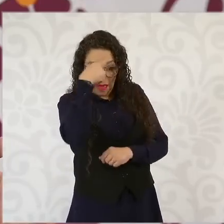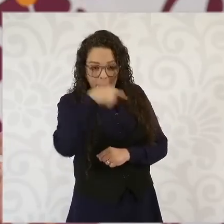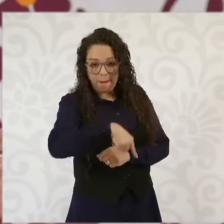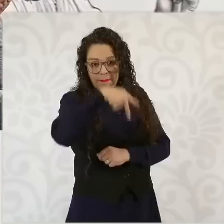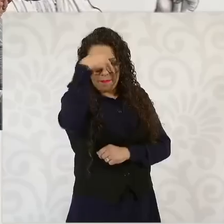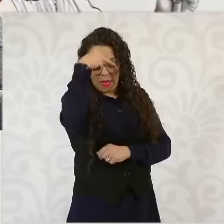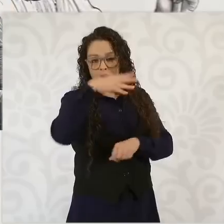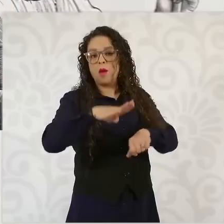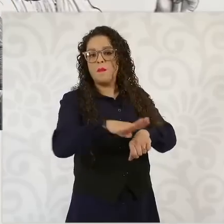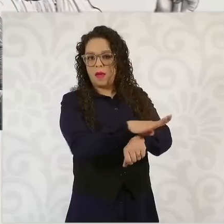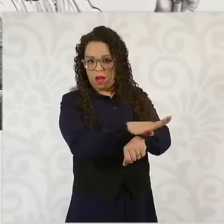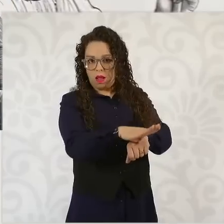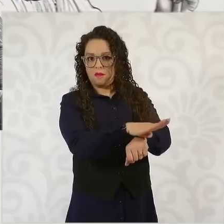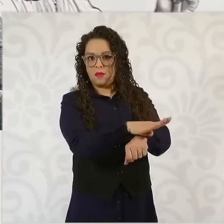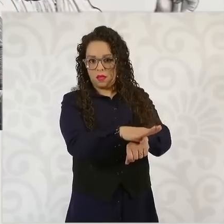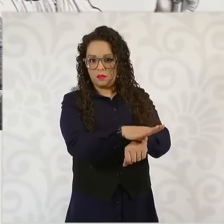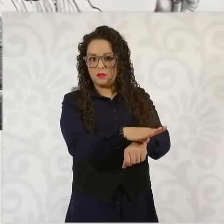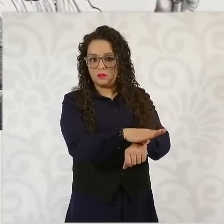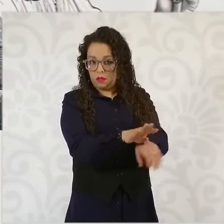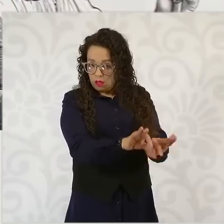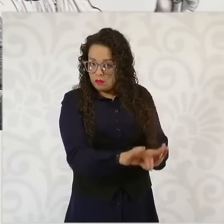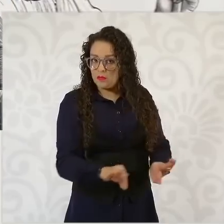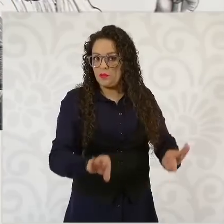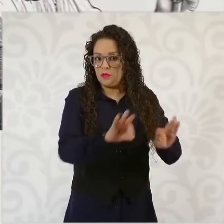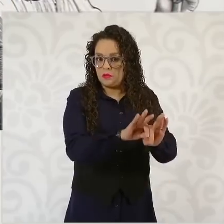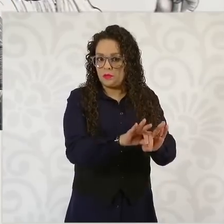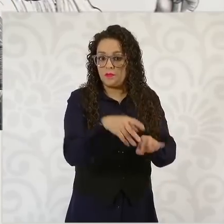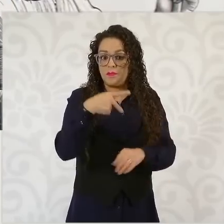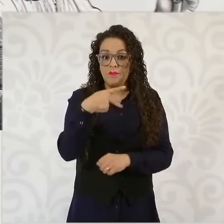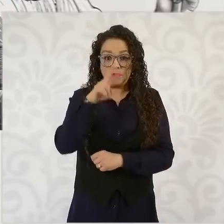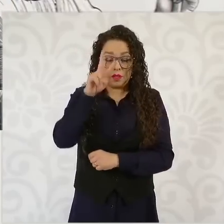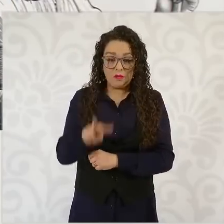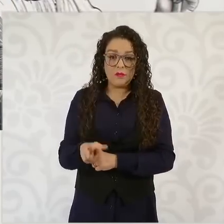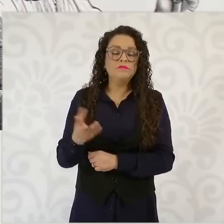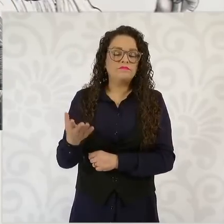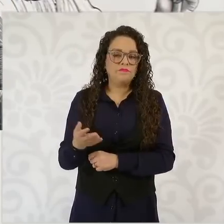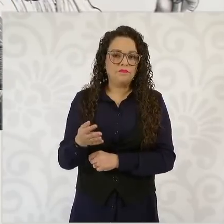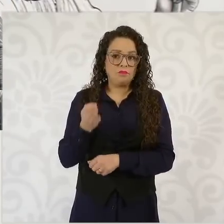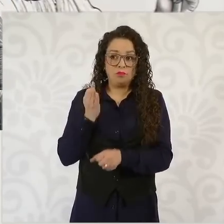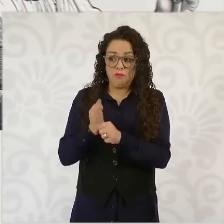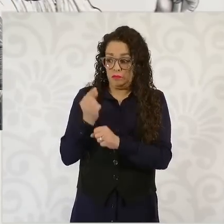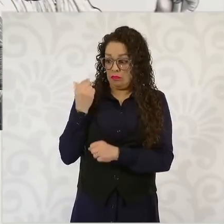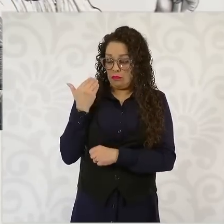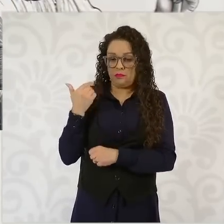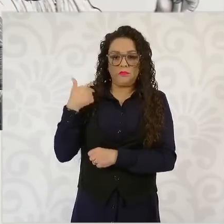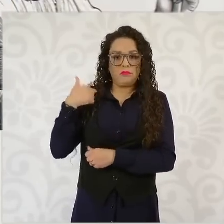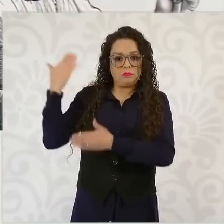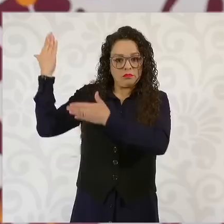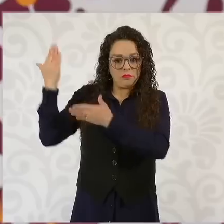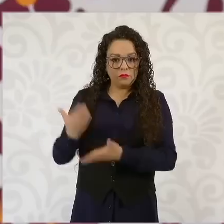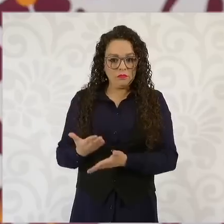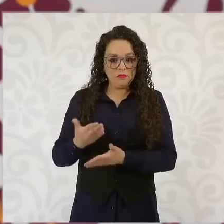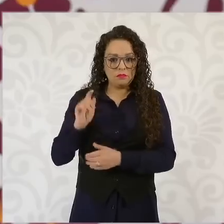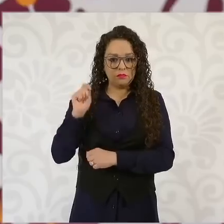pláticas con los Estados Unidos acabo de regresar de Washington Hoy está viajando el subsecretario a